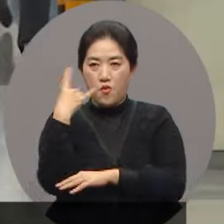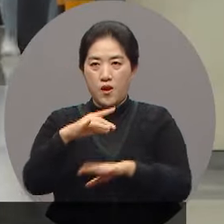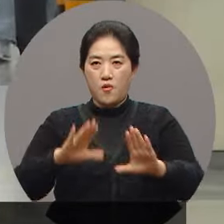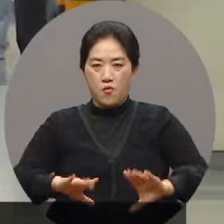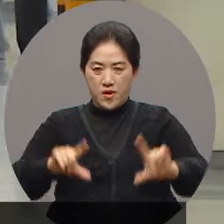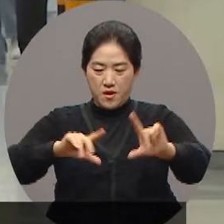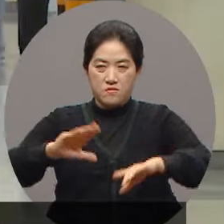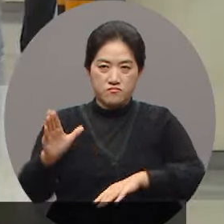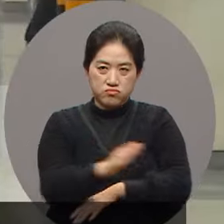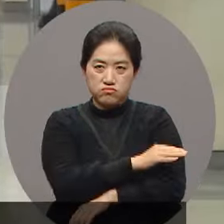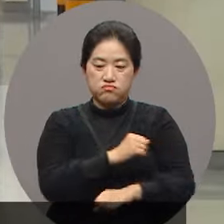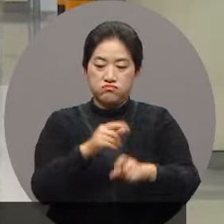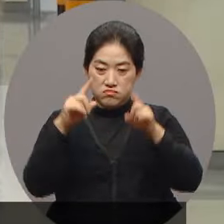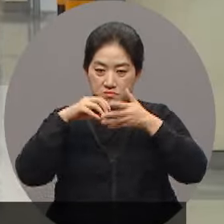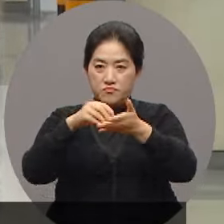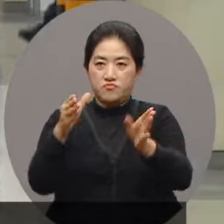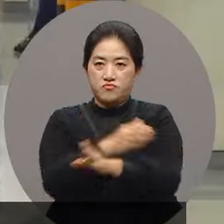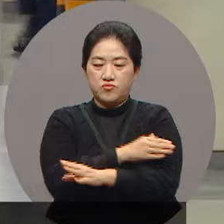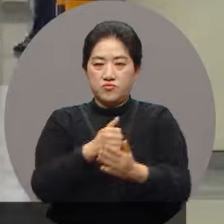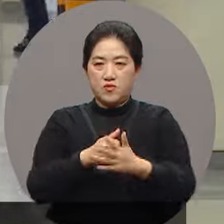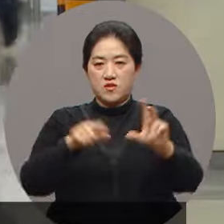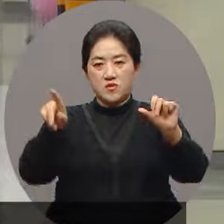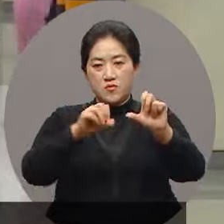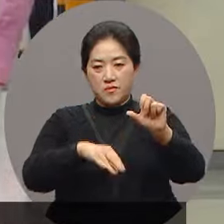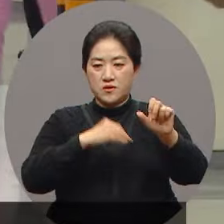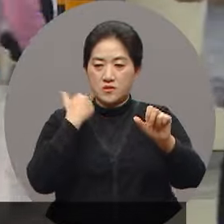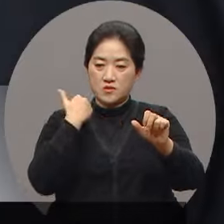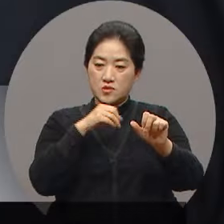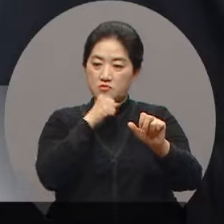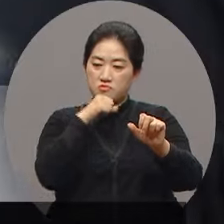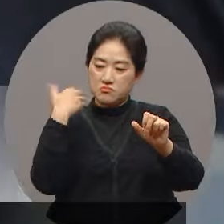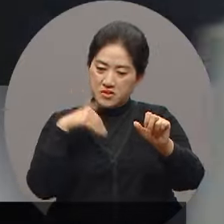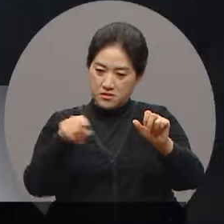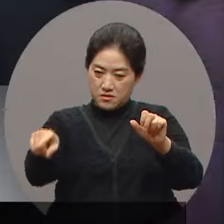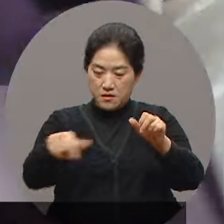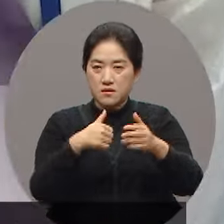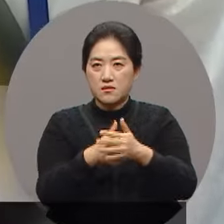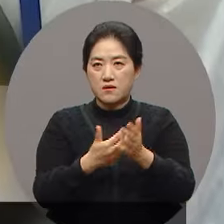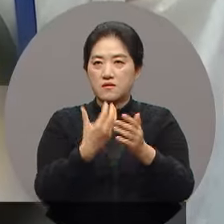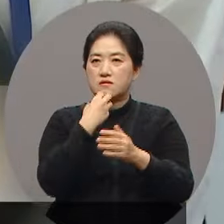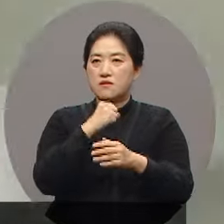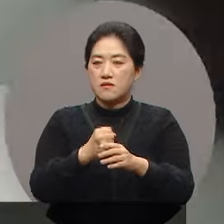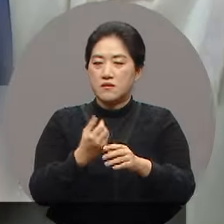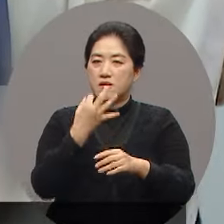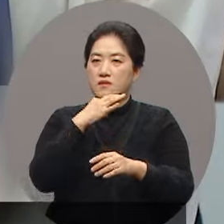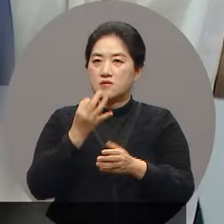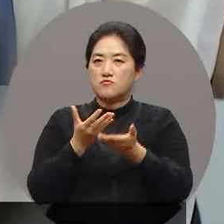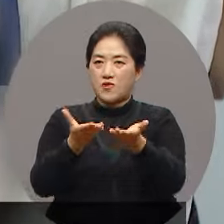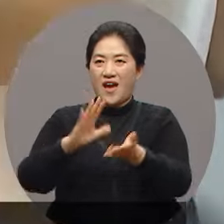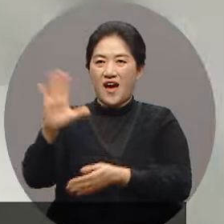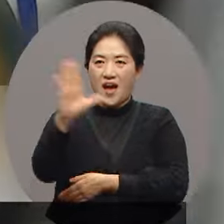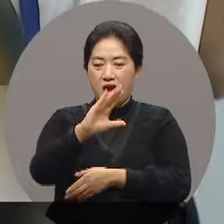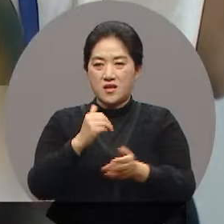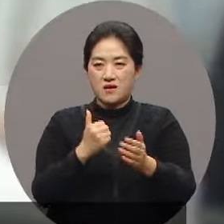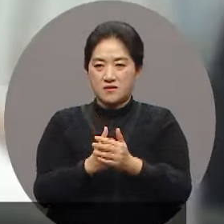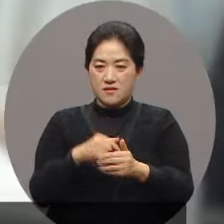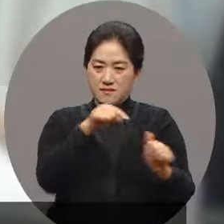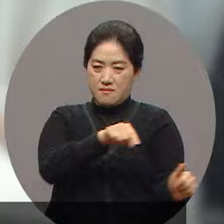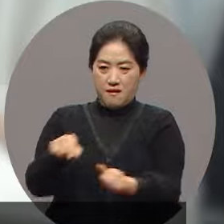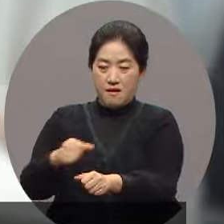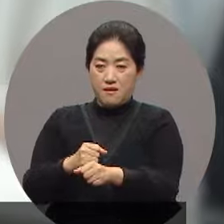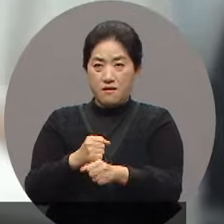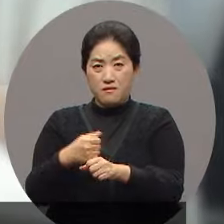앞서 교육부는 당장 올해 대입부터 최대25%의 자유 전공, 무전공 선발을 충족하지